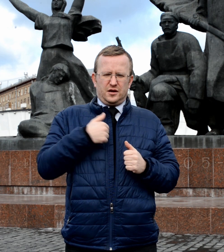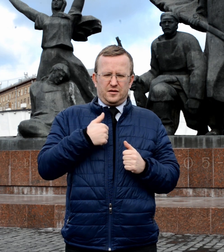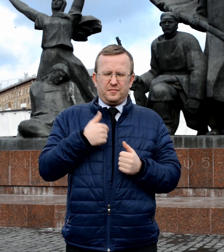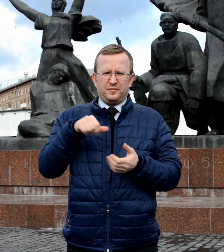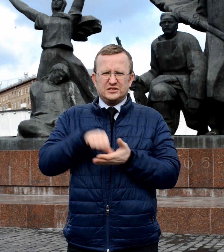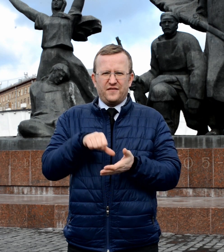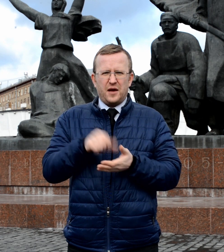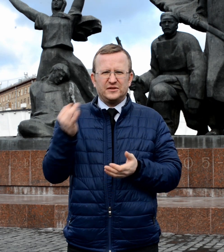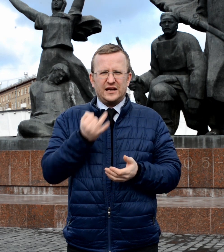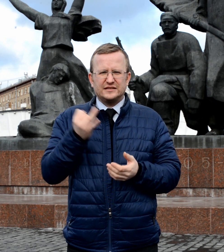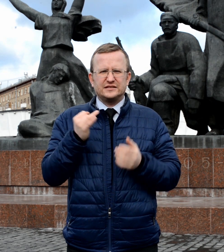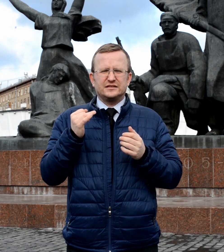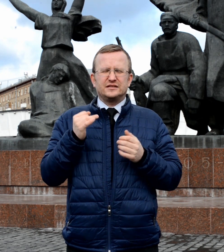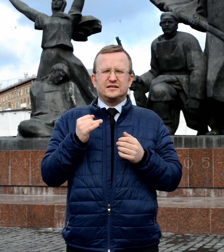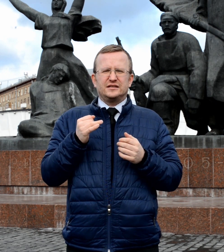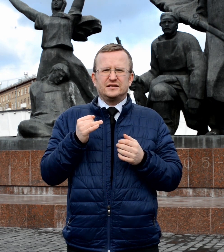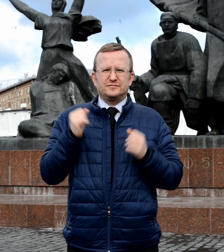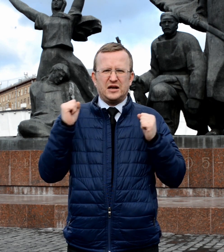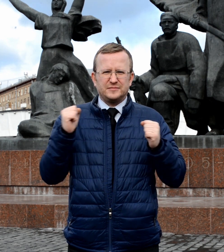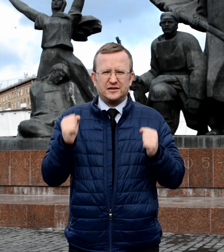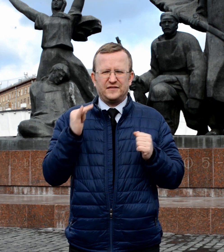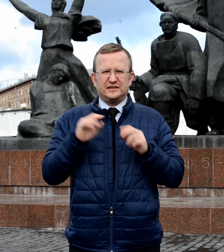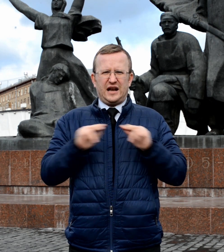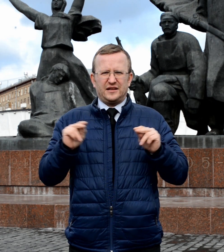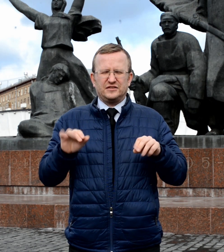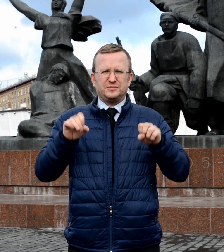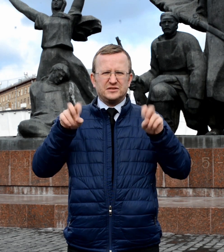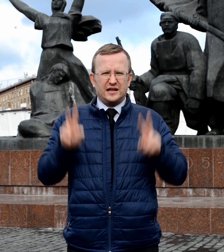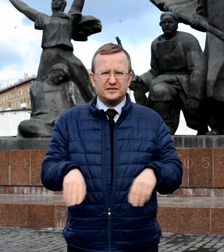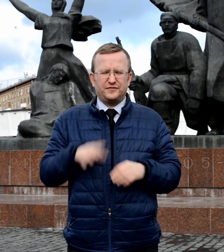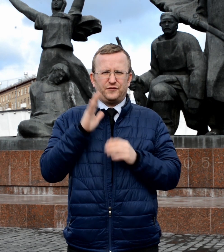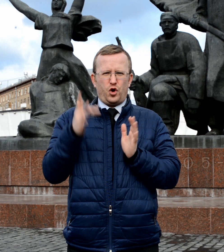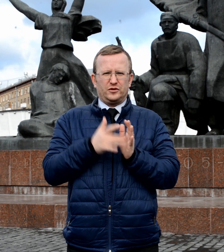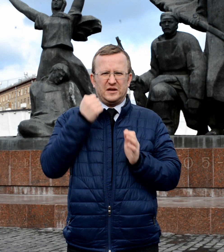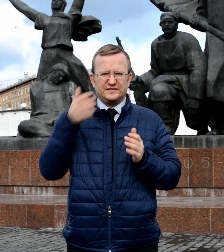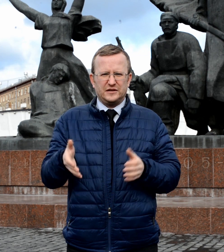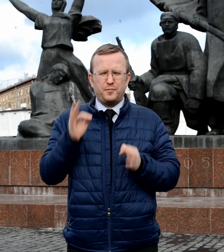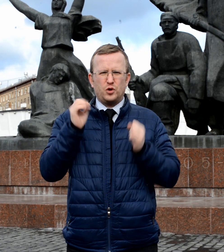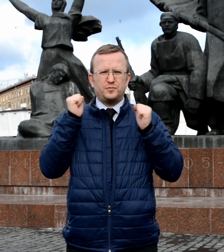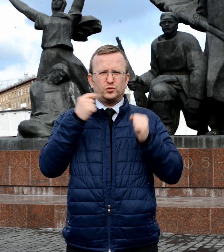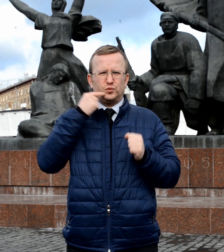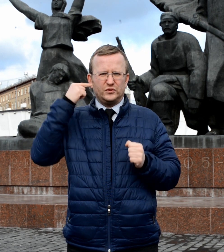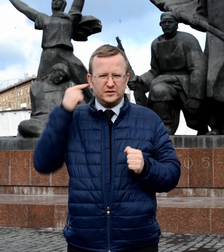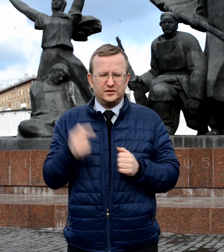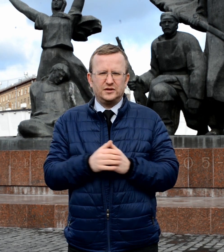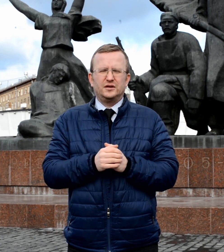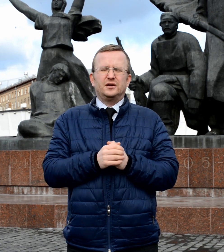Мы представляем интересы спортсменов, тренеров и специалистов города Москвы по спорту глухих.